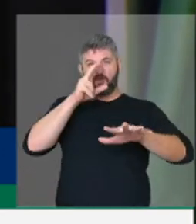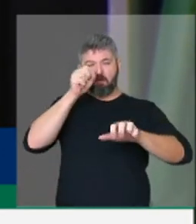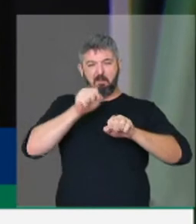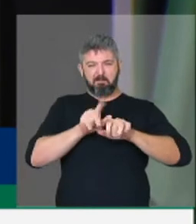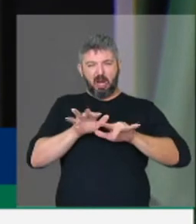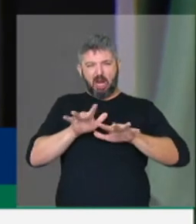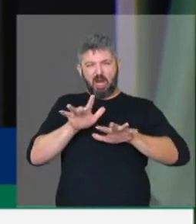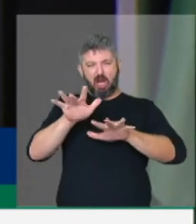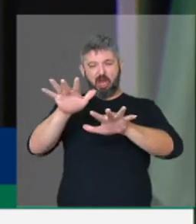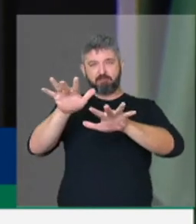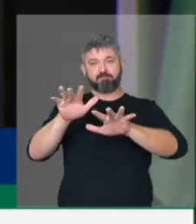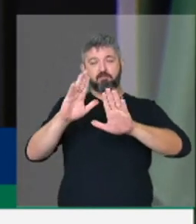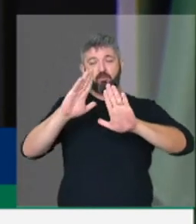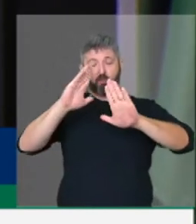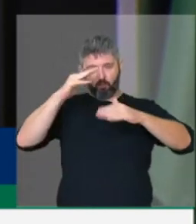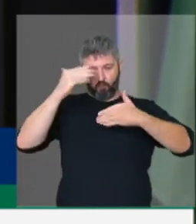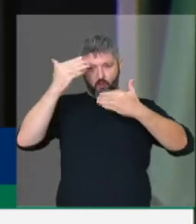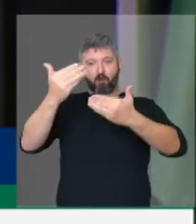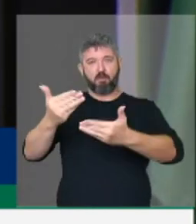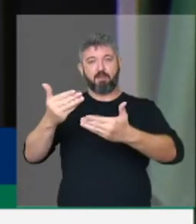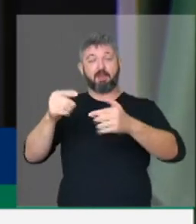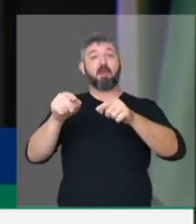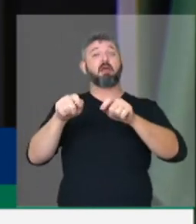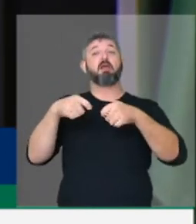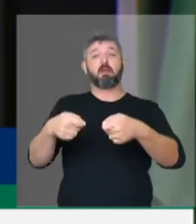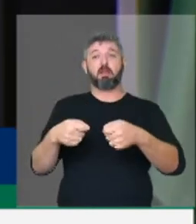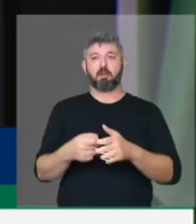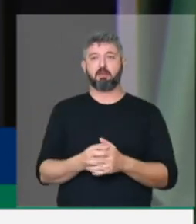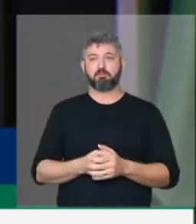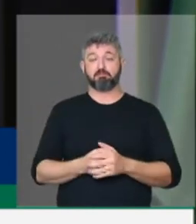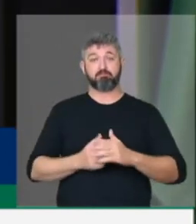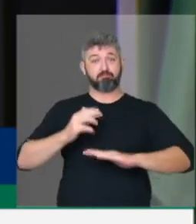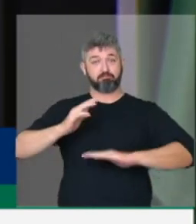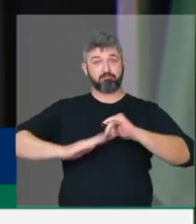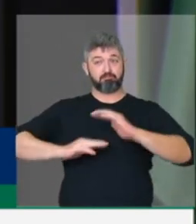MUITA FORÇA E NÓS PRECISAMOS HOMENAGEAR NESSE CENÁRIO OS PROFISSIONAIS DA SAÚDE, MÉ